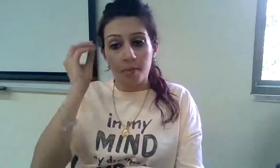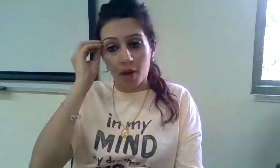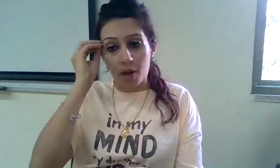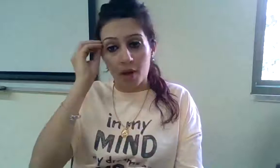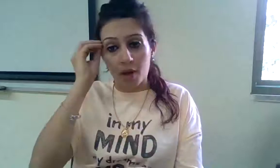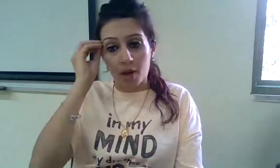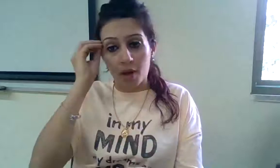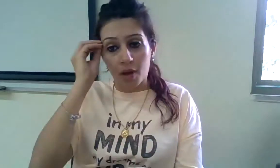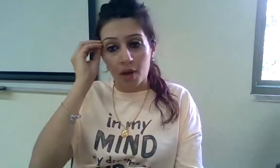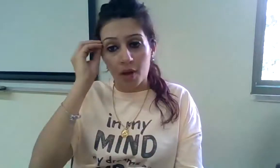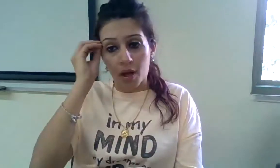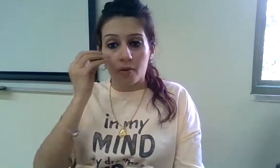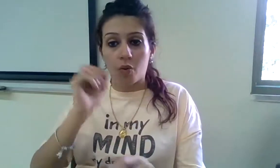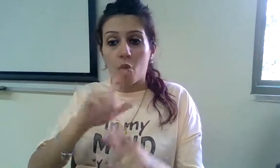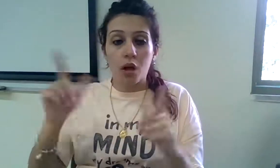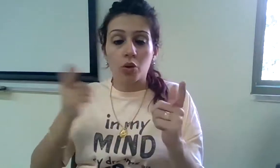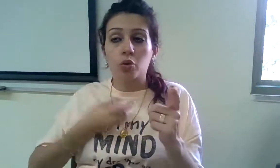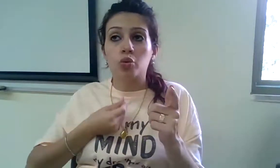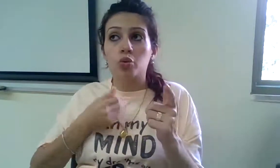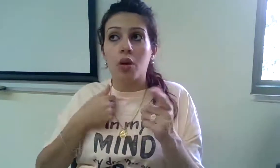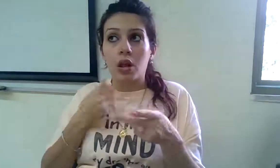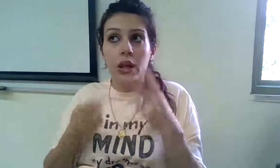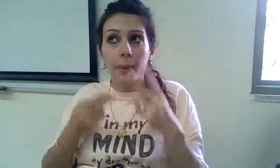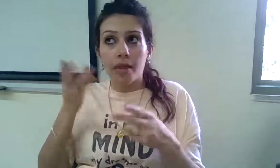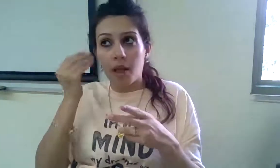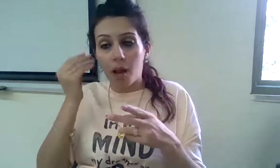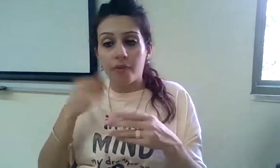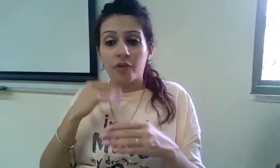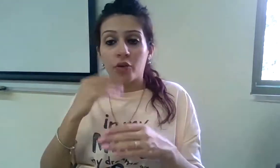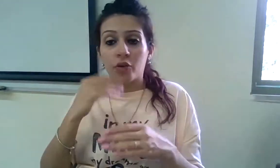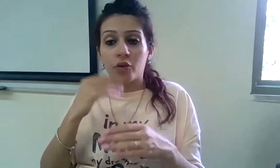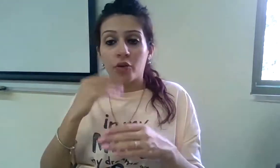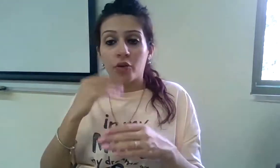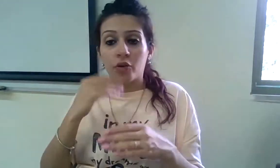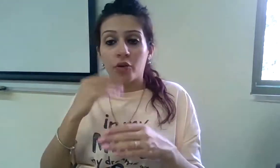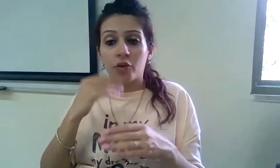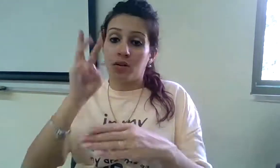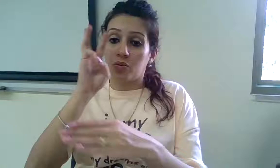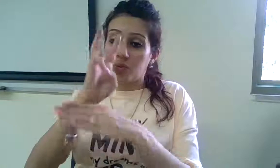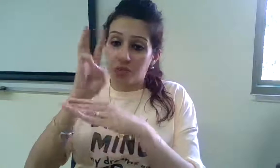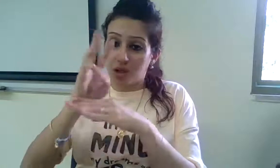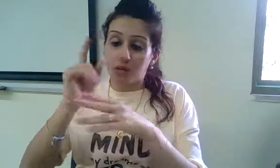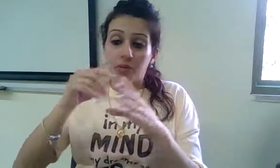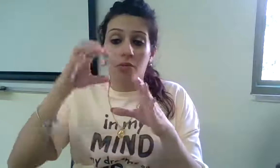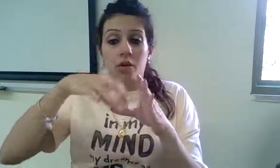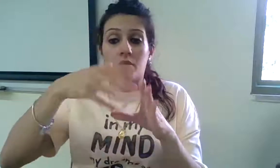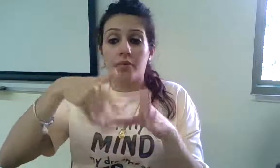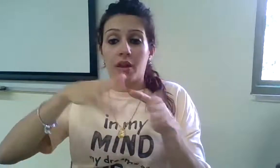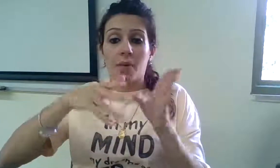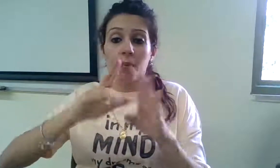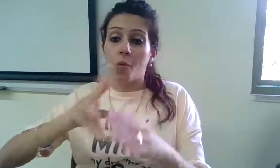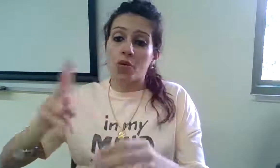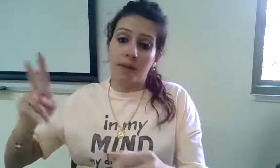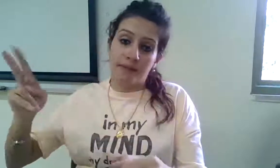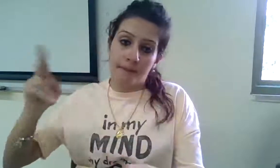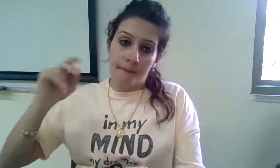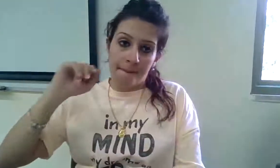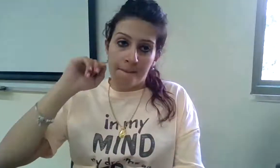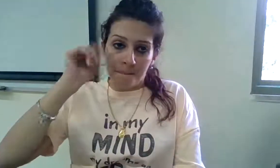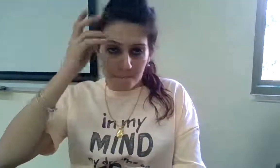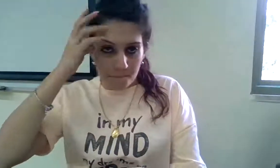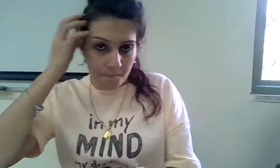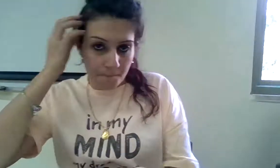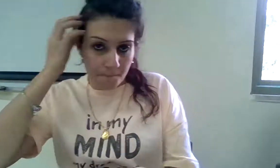لذلك نركز دائما على أهمية هذه العلاقة ونضع السلوكيات تجاهها